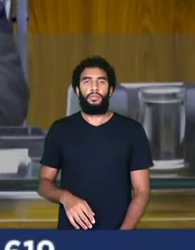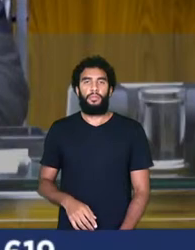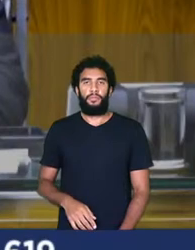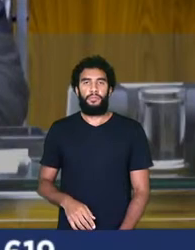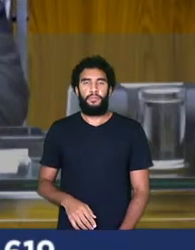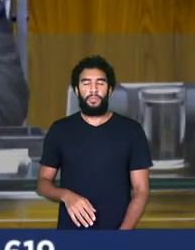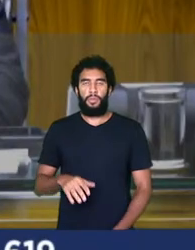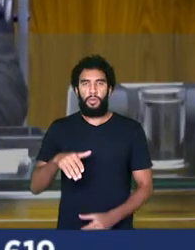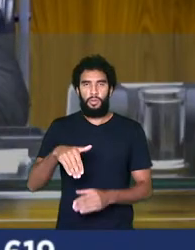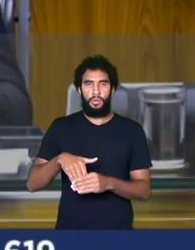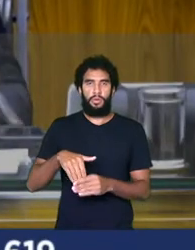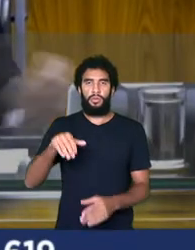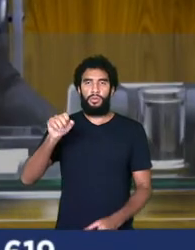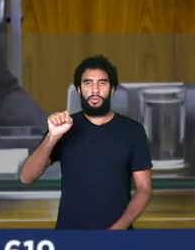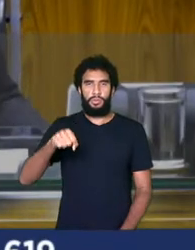VOTOS NO INFOLEG PARLAMENTAR. ESTÁ INICIADA A VOTAÇÃO.